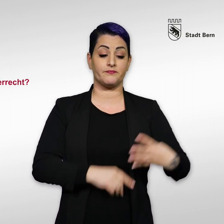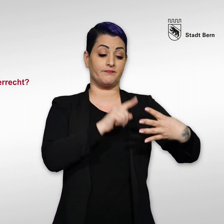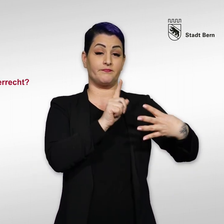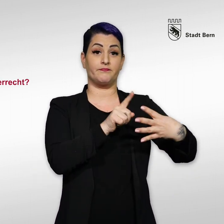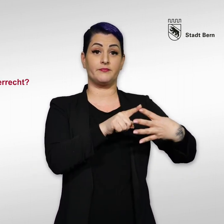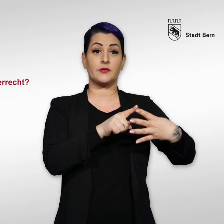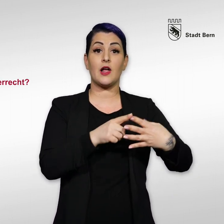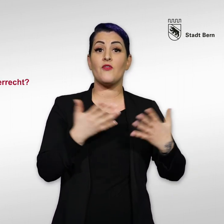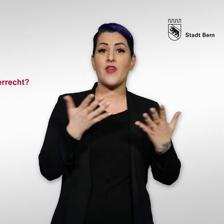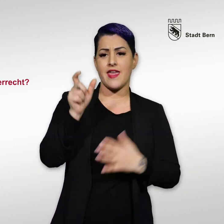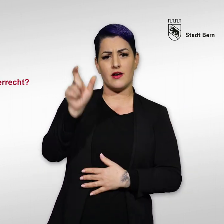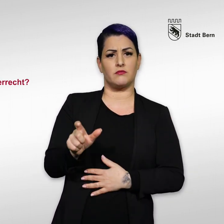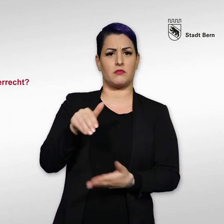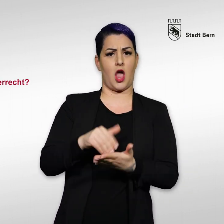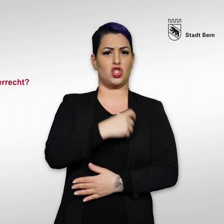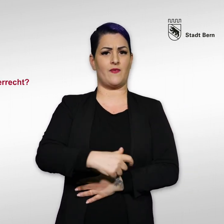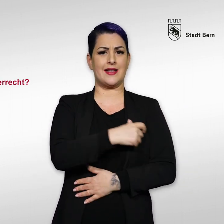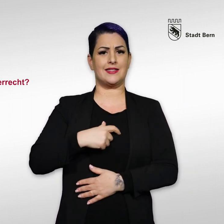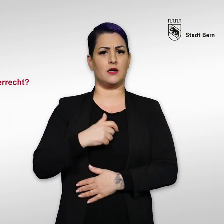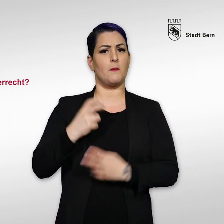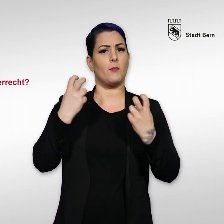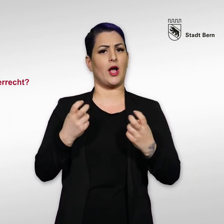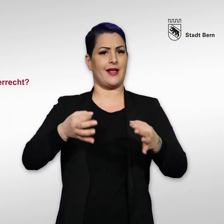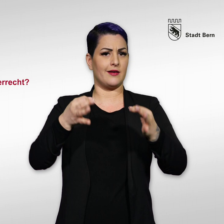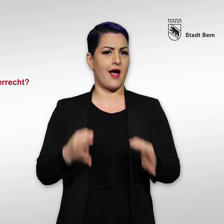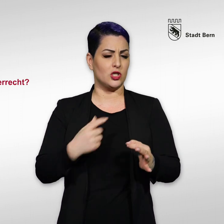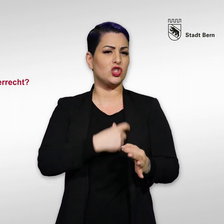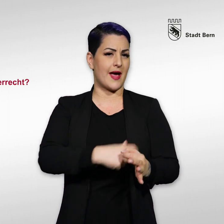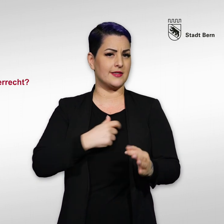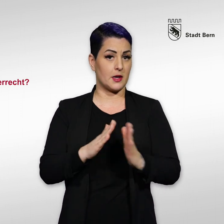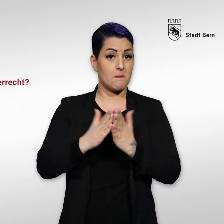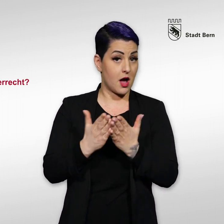Wer hat das Schweizer Bürgerrecht?